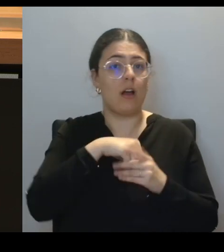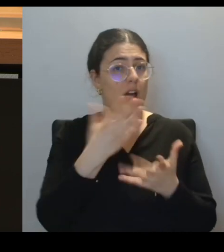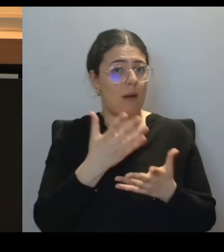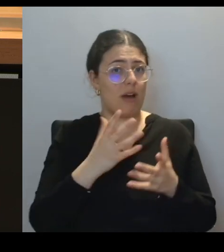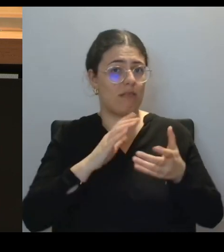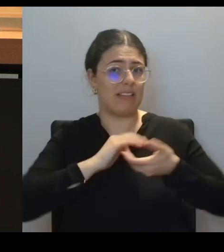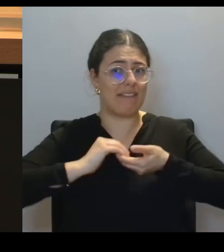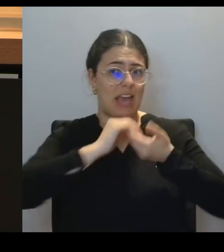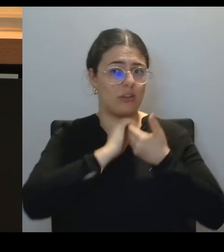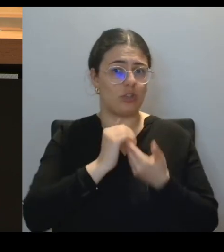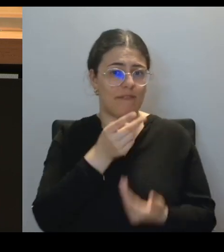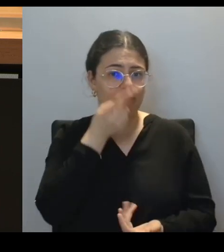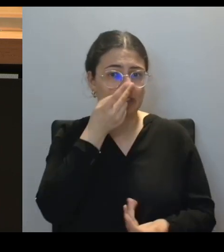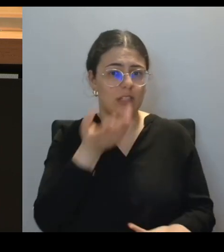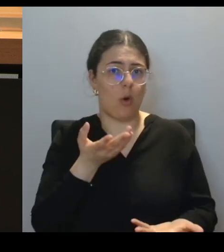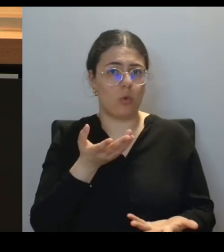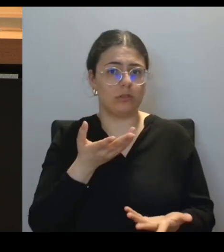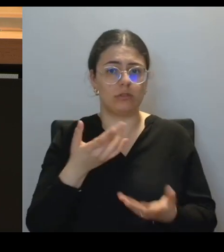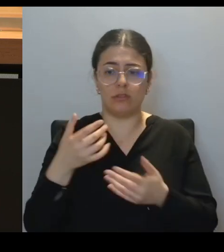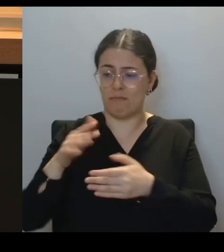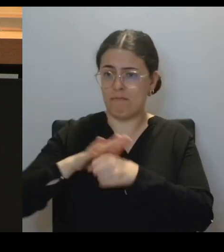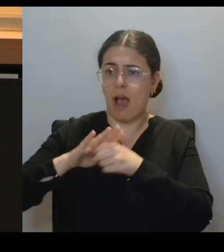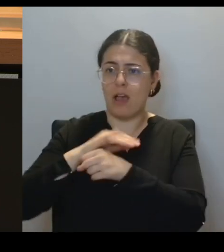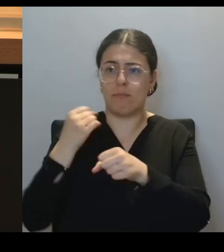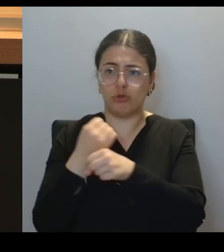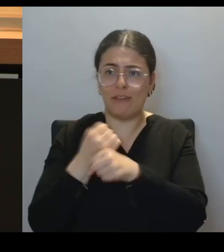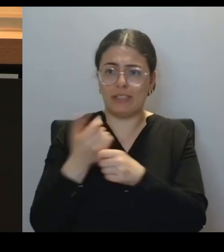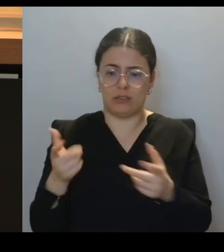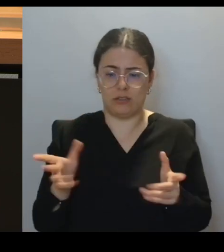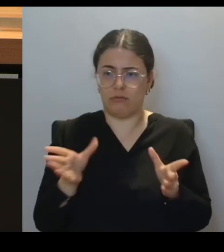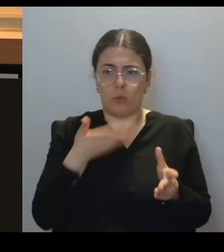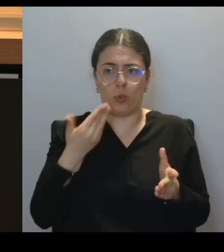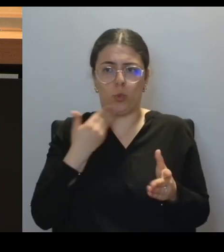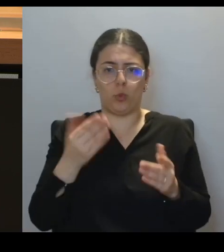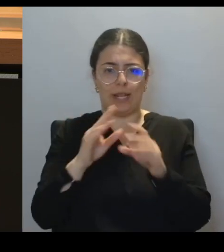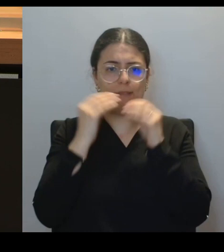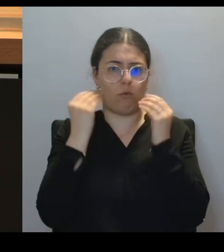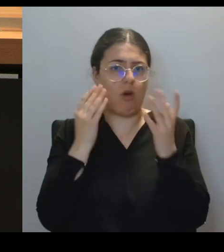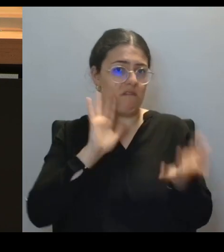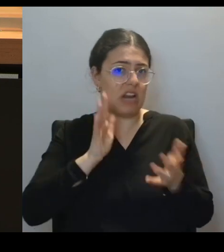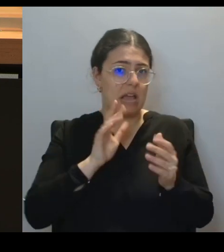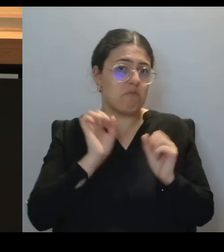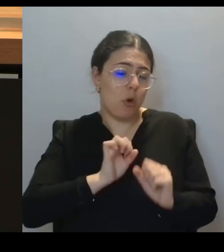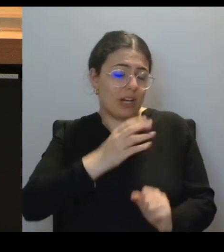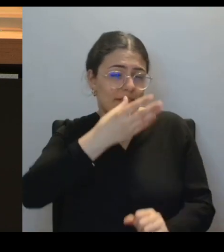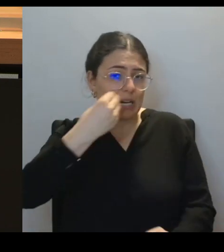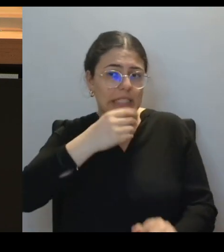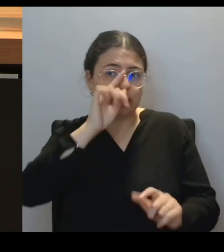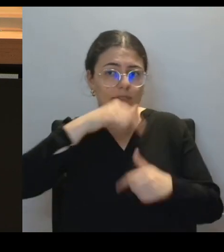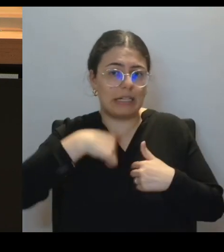Das ist möglicherweise auch vergessen worden, ist aber erstaunlich, weil in dem 2015 er Bericht, den Sie auch genannt haben,